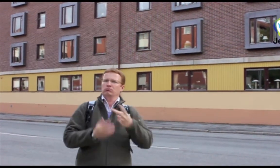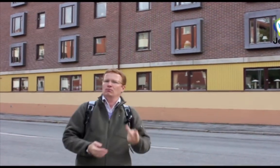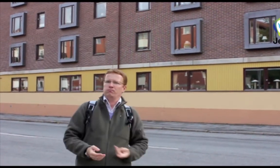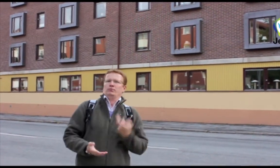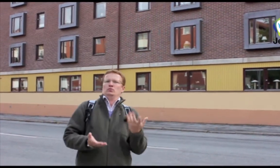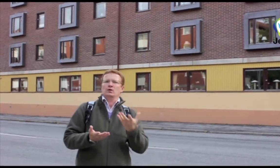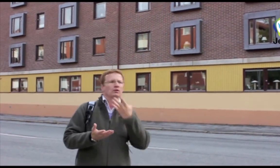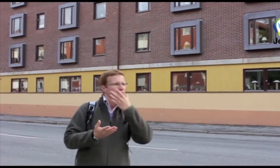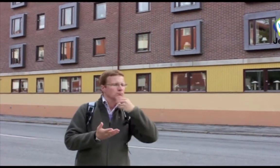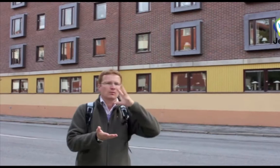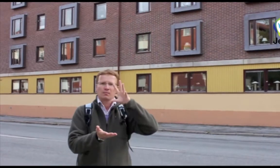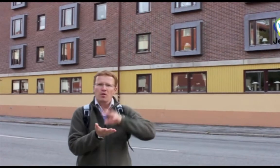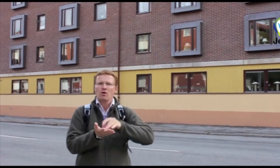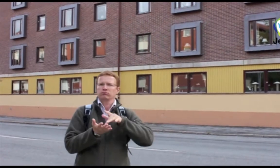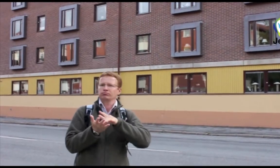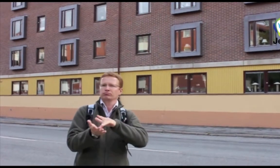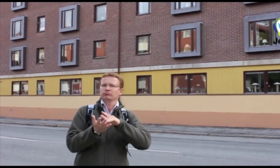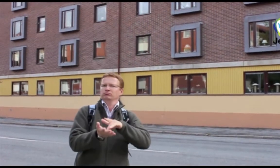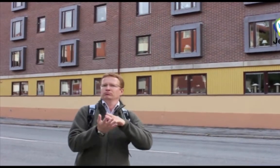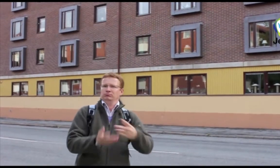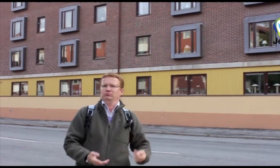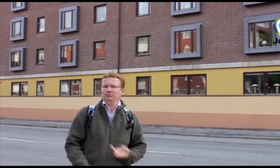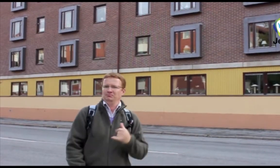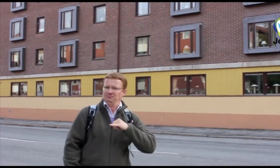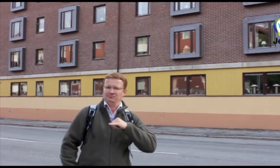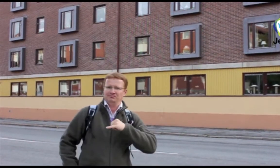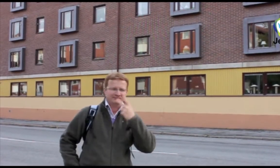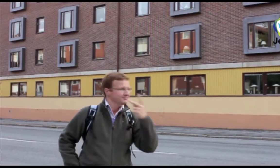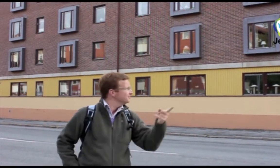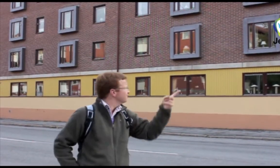Büszkék lehetnek, megmutatják, hogy milyen szép a lakásuk. Érdekes... nézd meg!